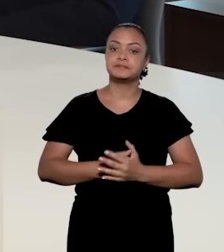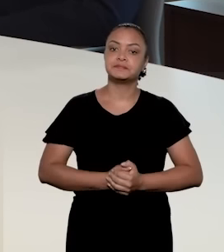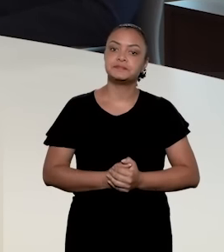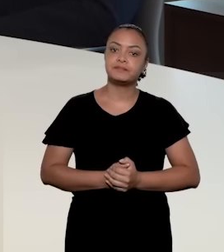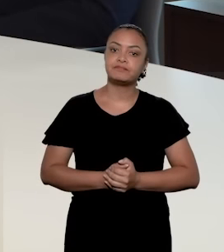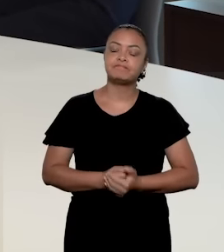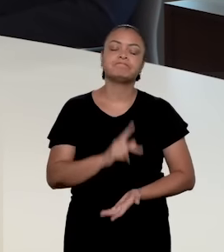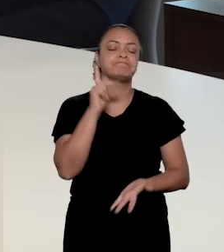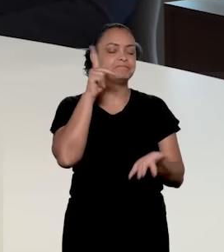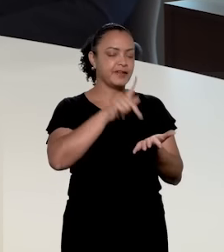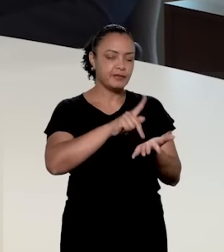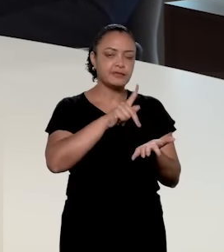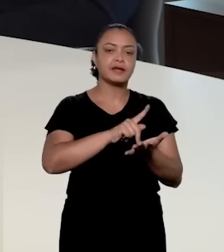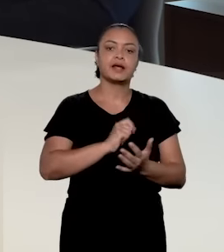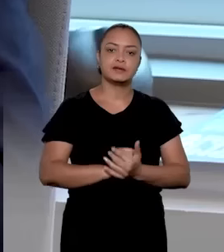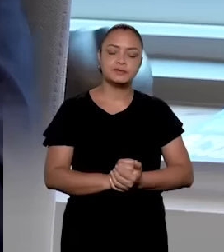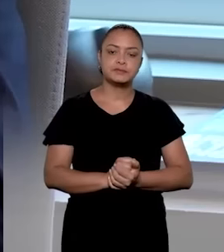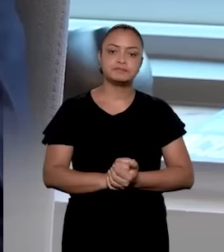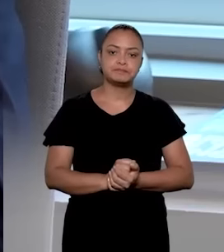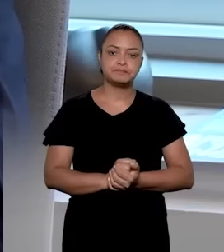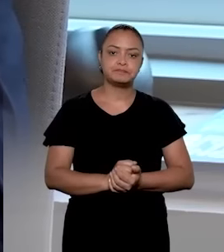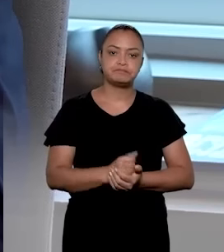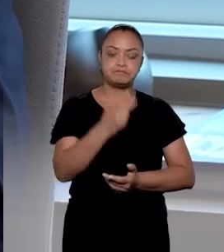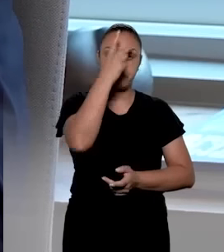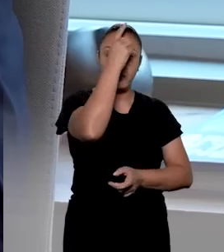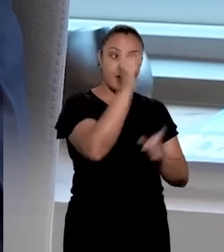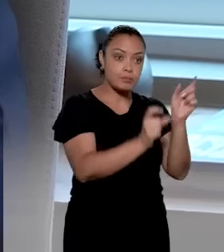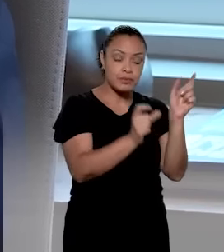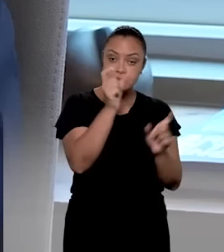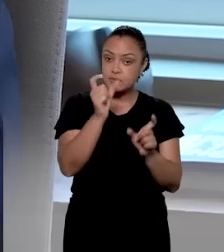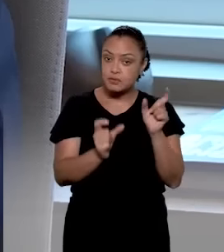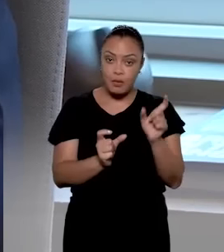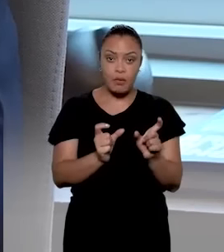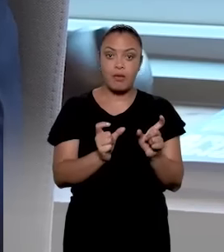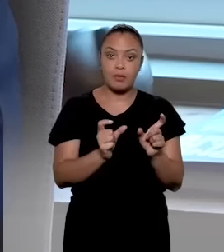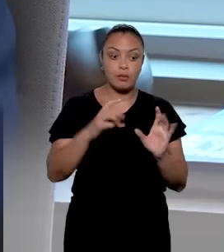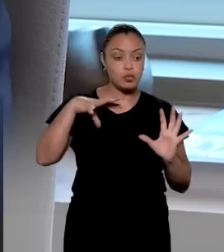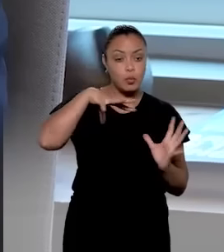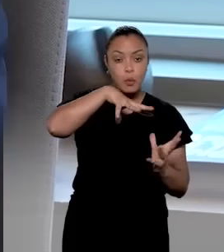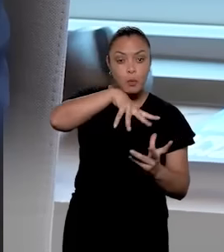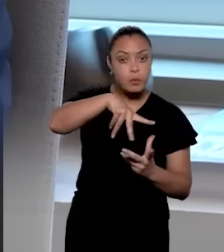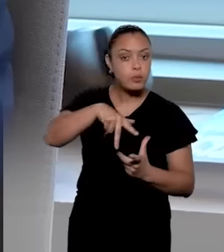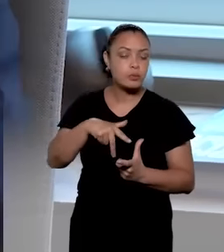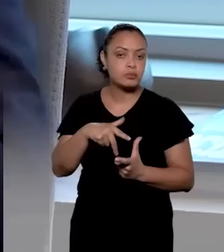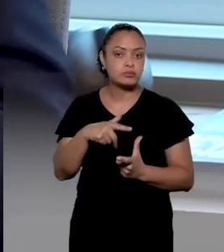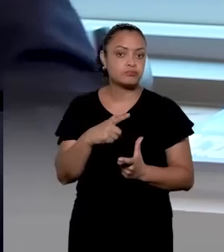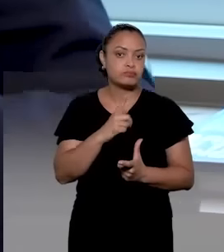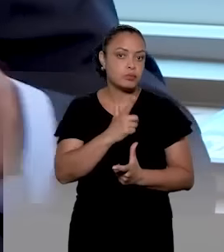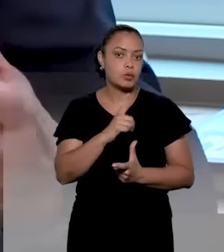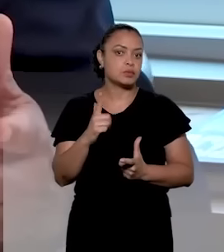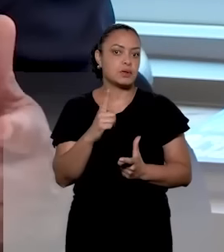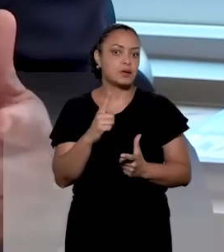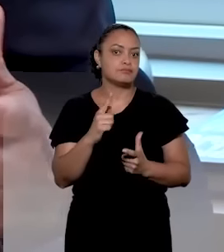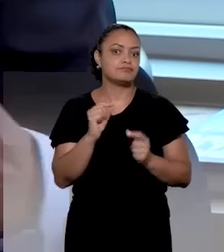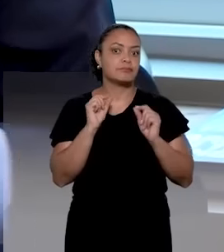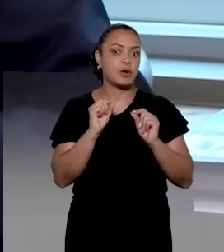É verdade, viu Priscila? Nenhum cidadão do mundo está imune da questão alimentar,